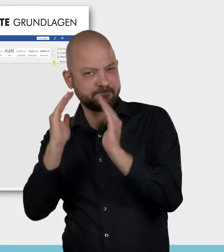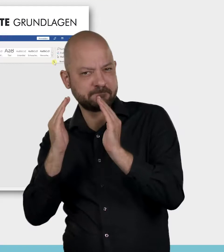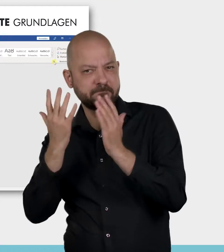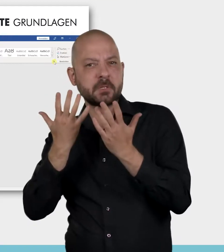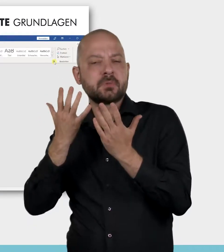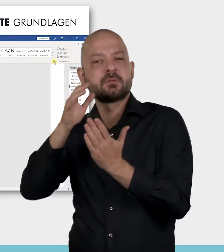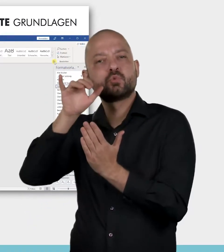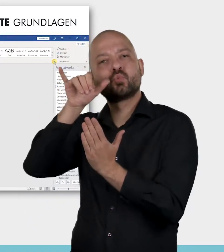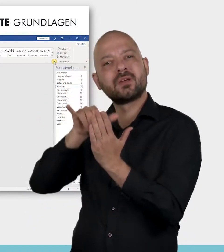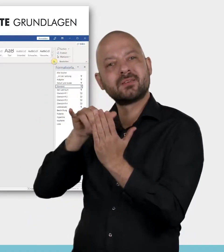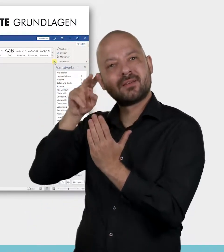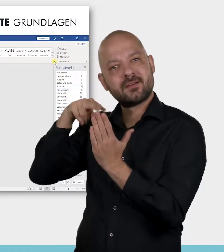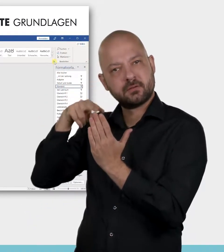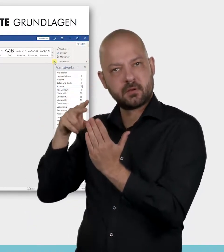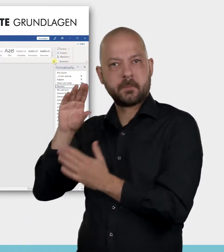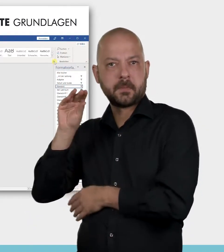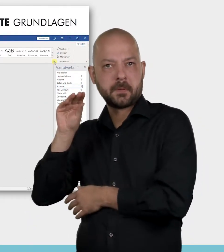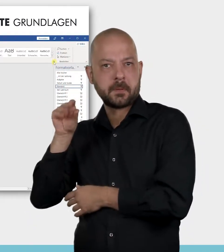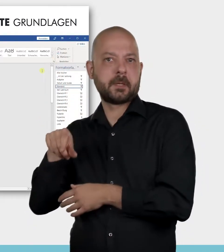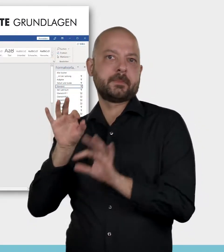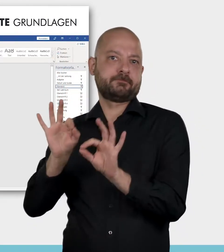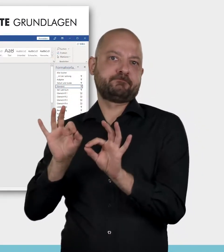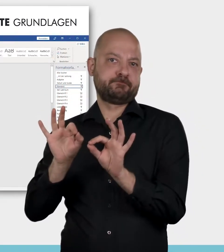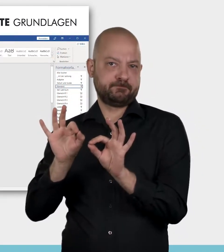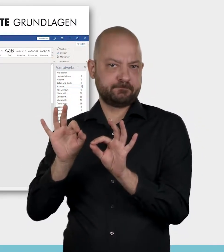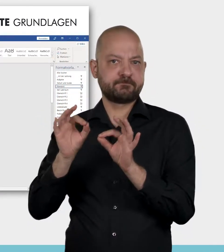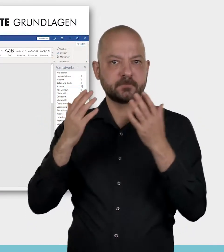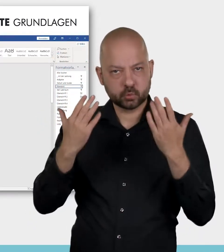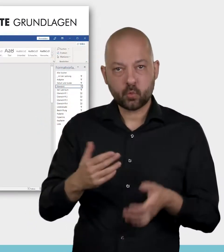Öffnen Sie den Bereich „Formatvorlagen“ und markieren Sie einen Textabschnitt.